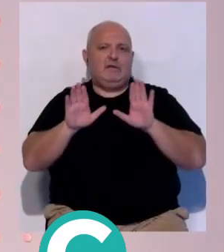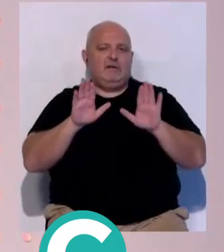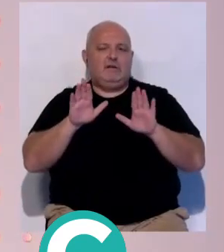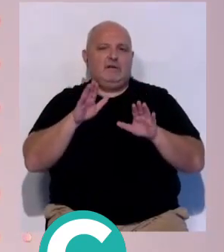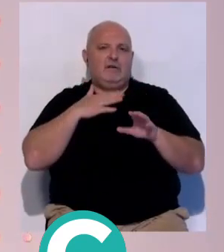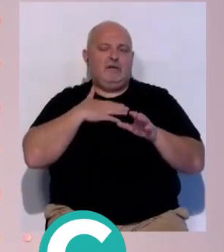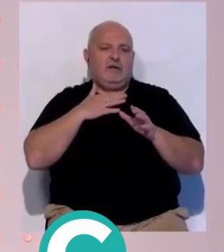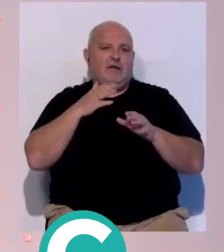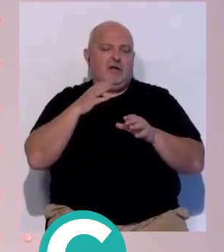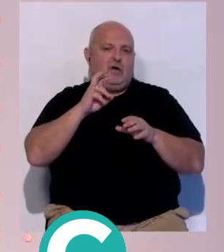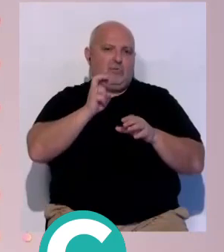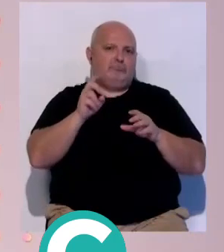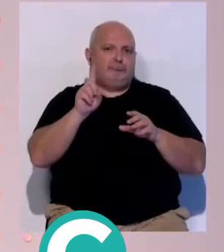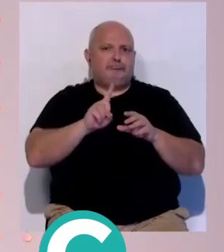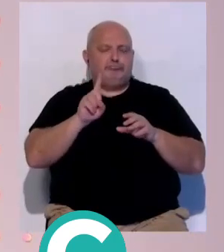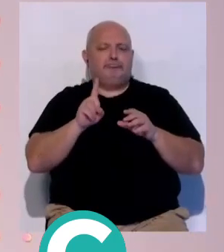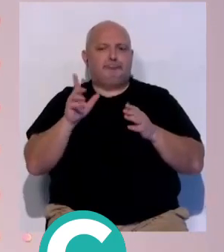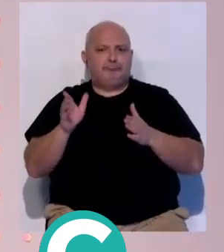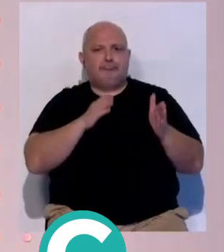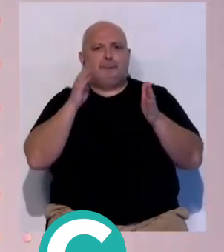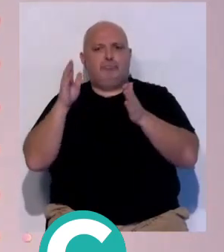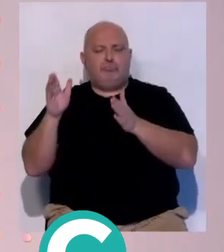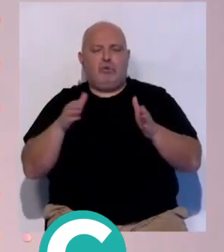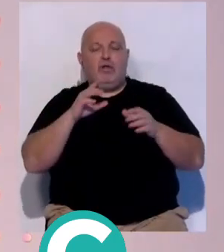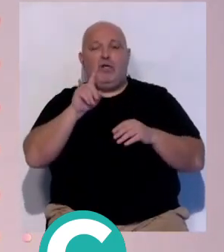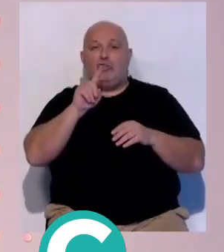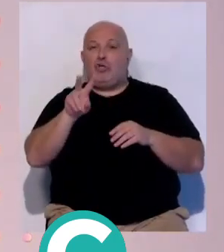compañero y amigo Rubén López de la Cope y posteriormente a las 12 va a haber una mesa